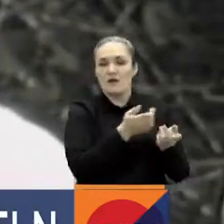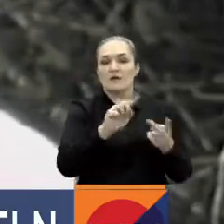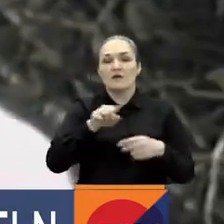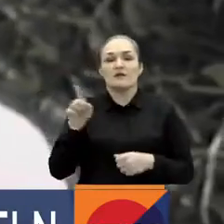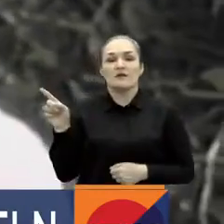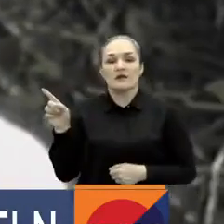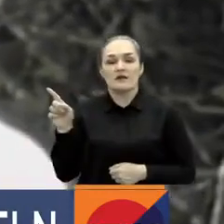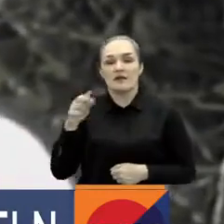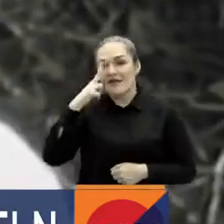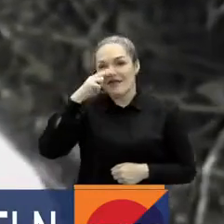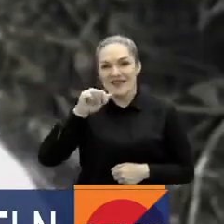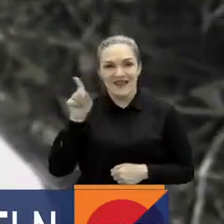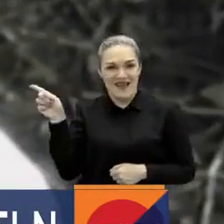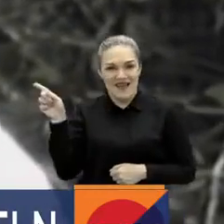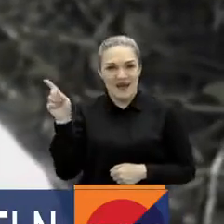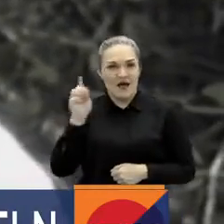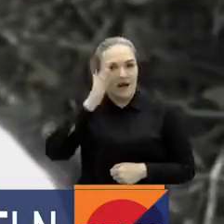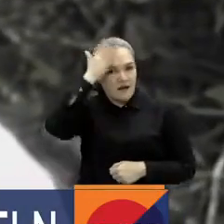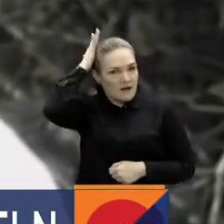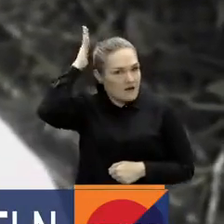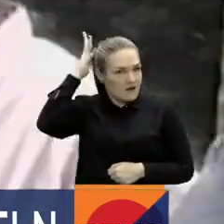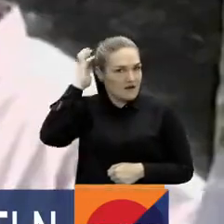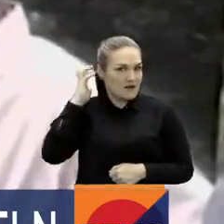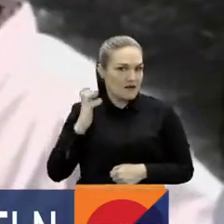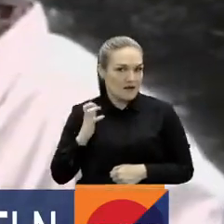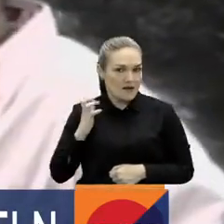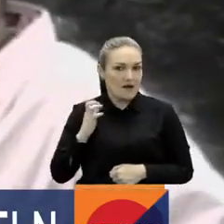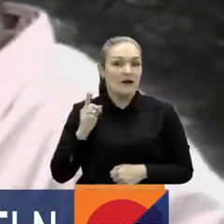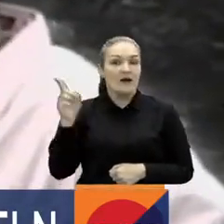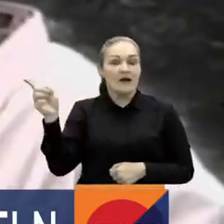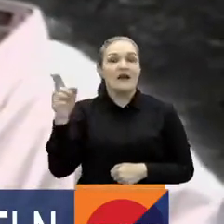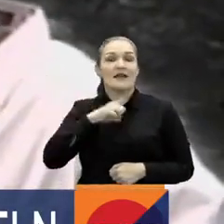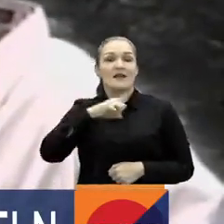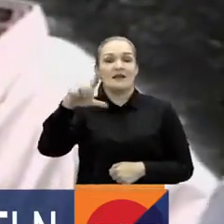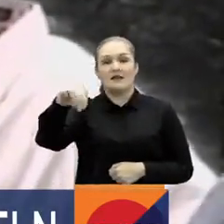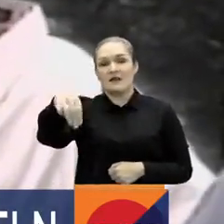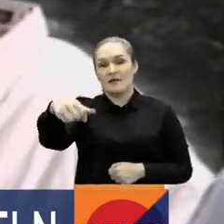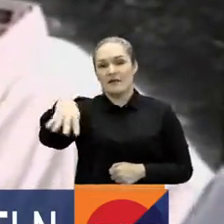PARTE DE LAS NEGOCIACIONES CON